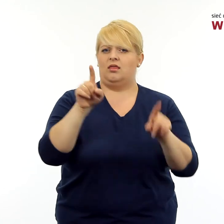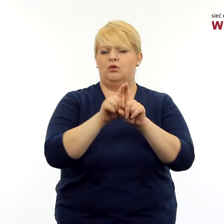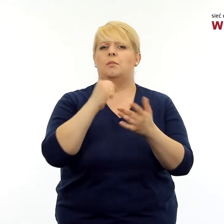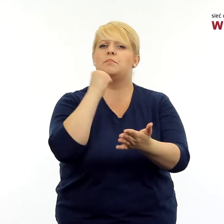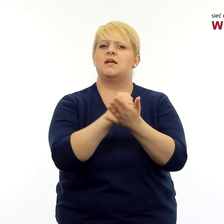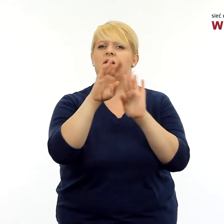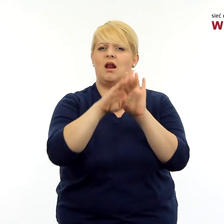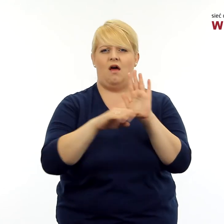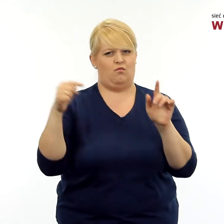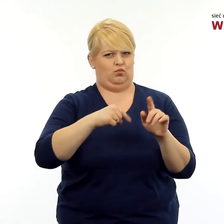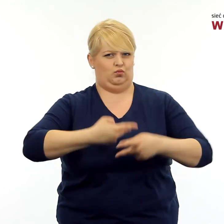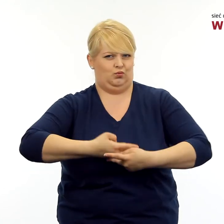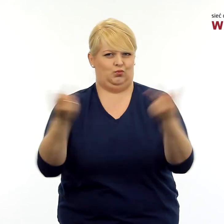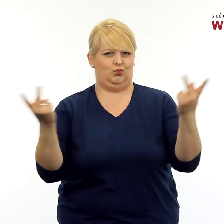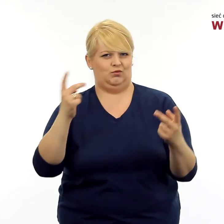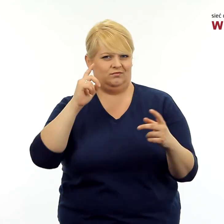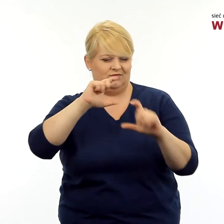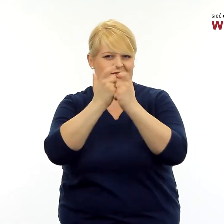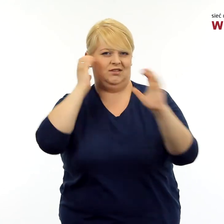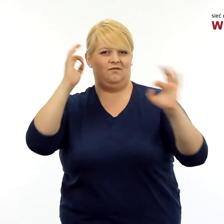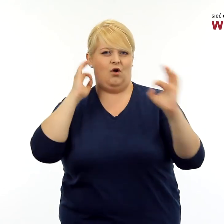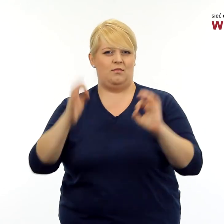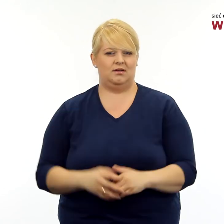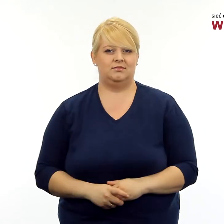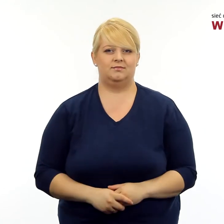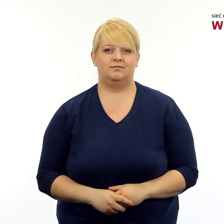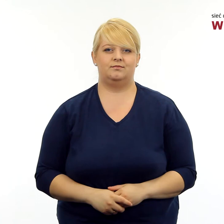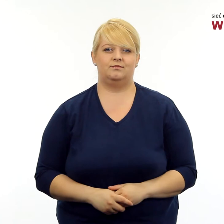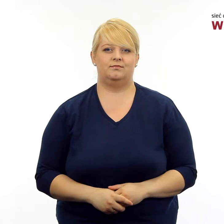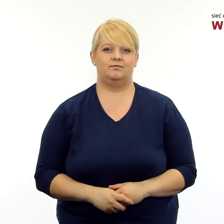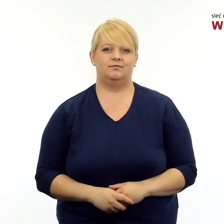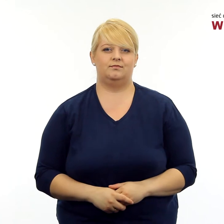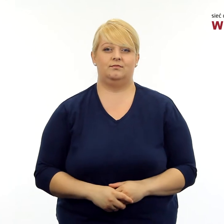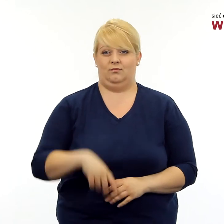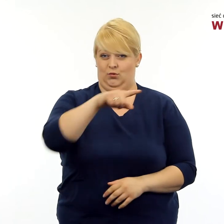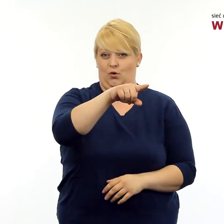którym zależy na jawności.